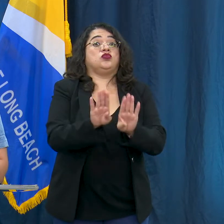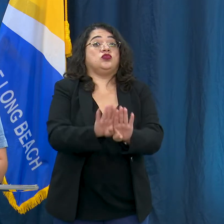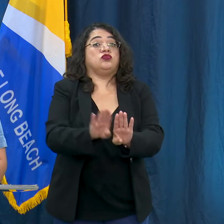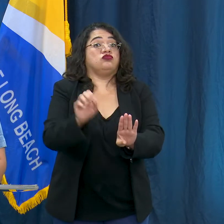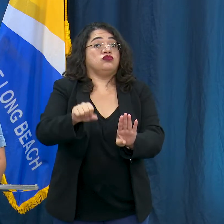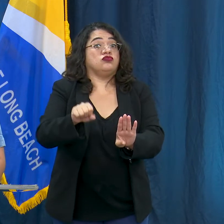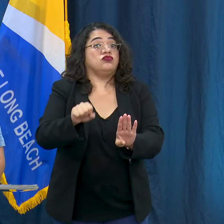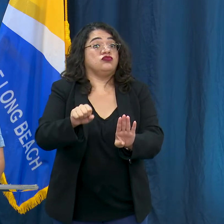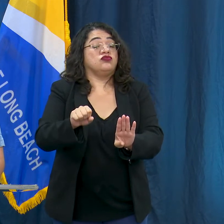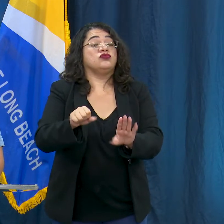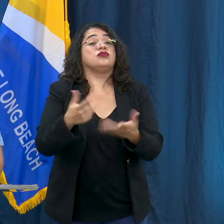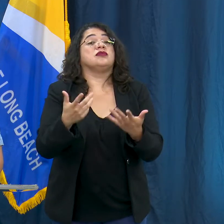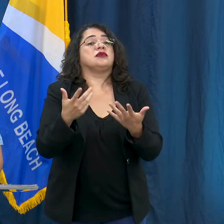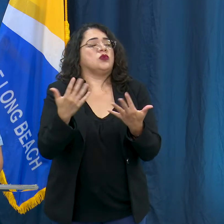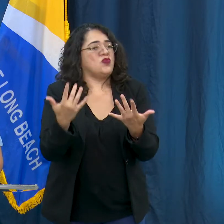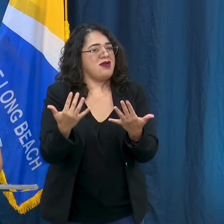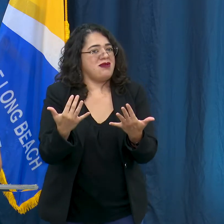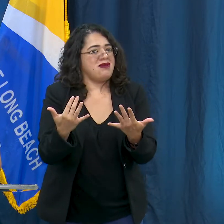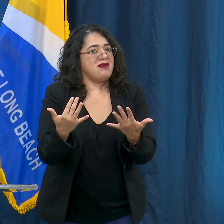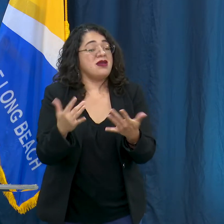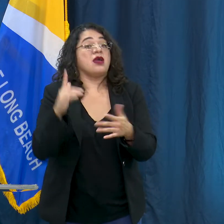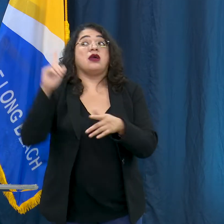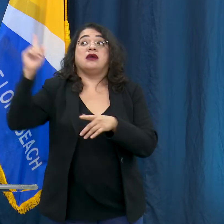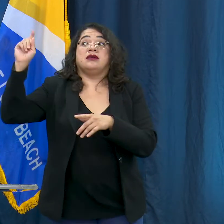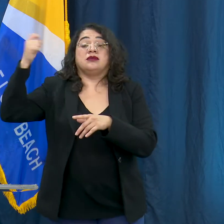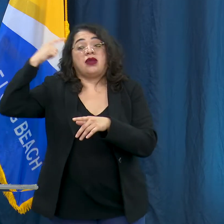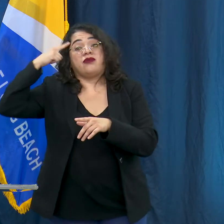ray abrir solamente cuando stan implement ando